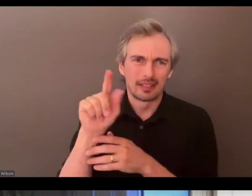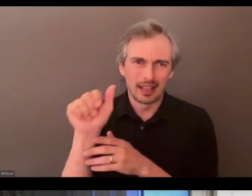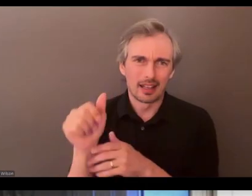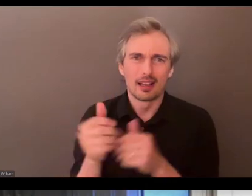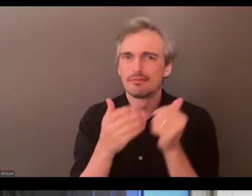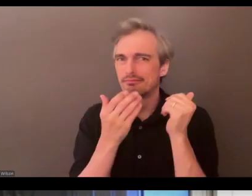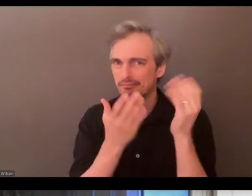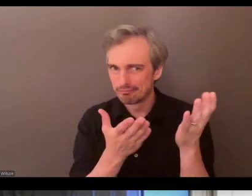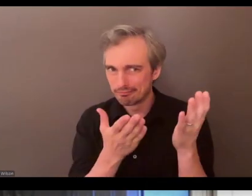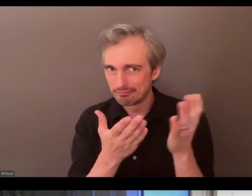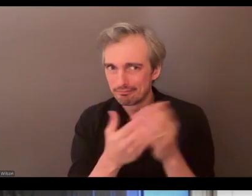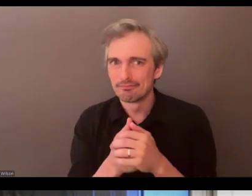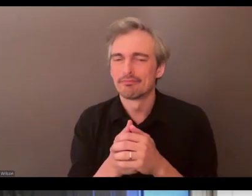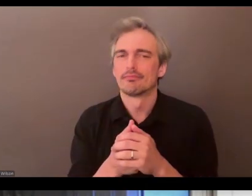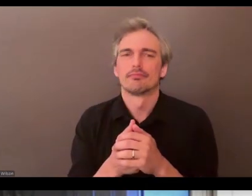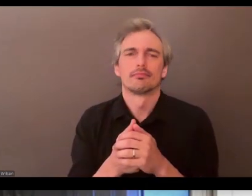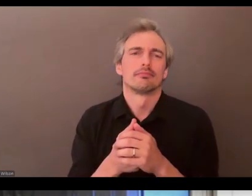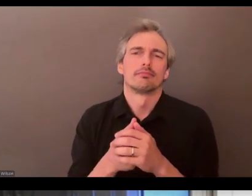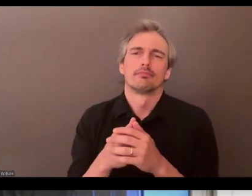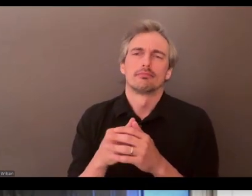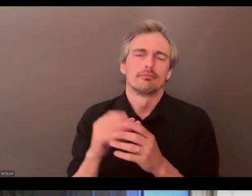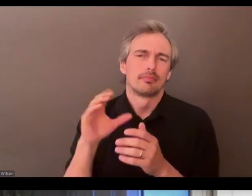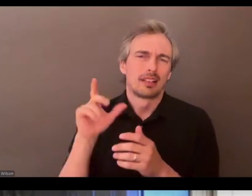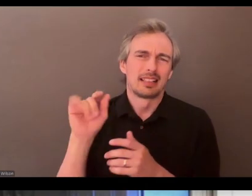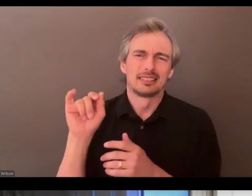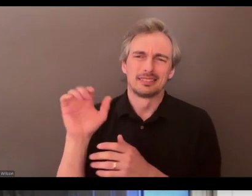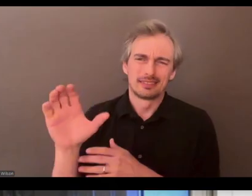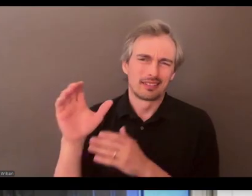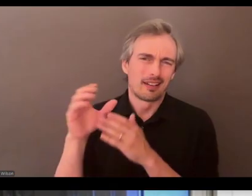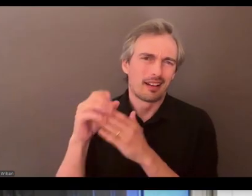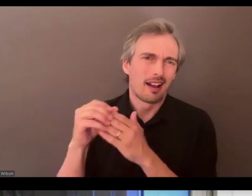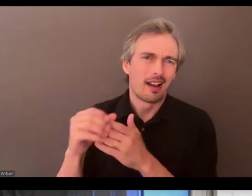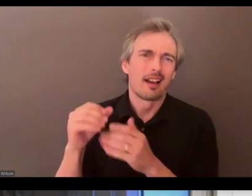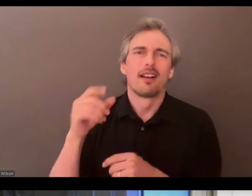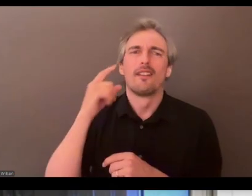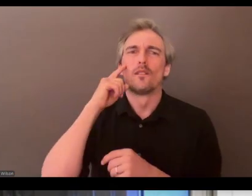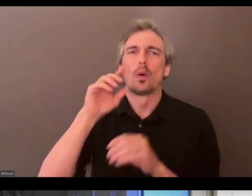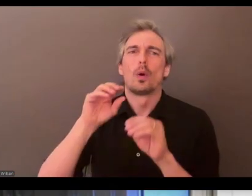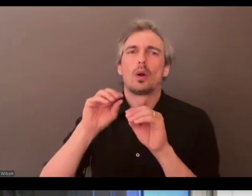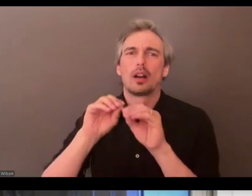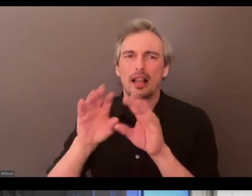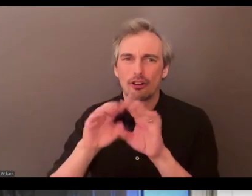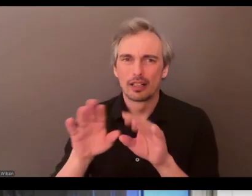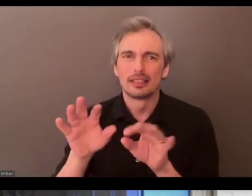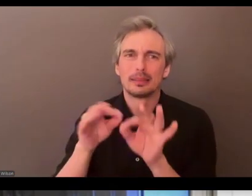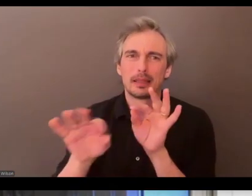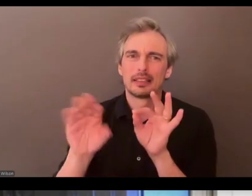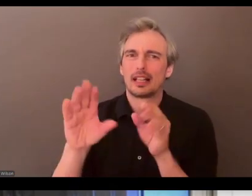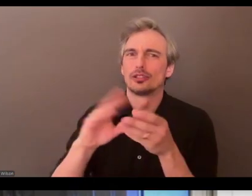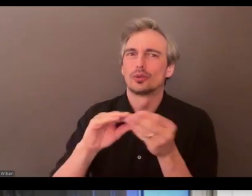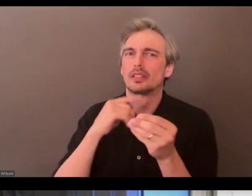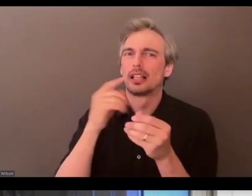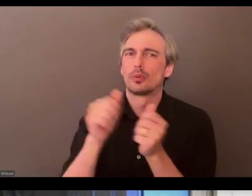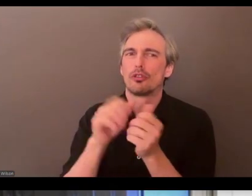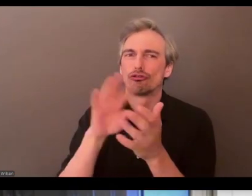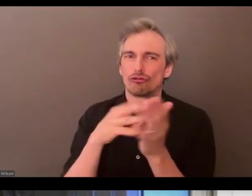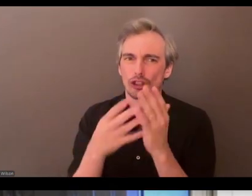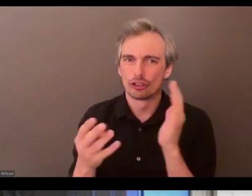これは、チャ ートを使った明快さ、シンプルさ、ス ト ーリ ーテリングのためのクラシックなガイドです。